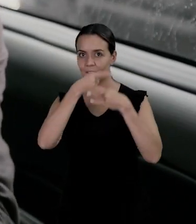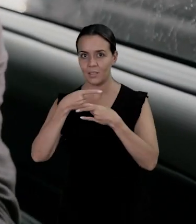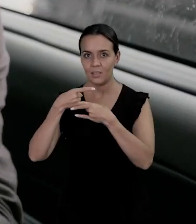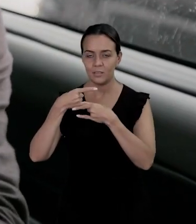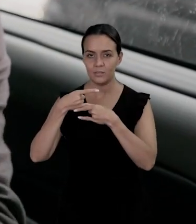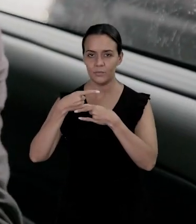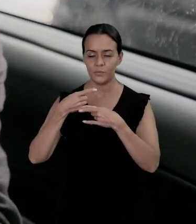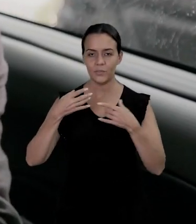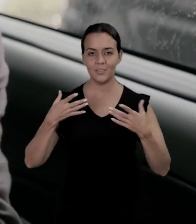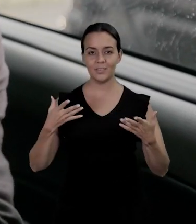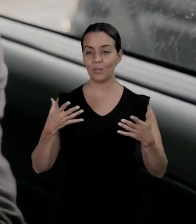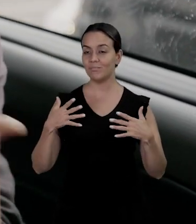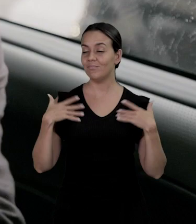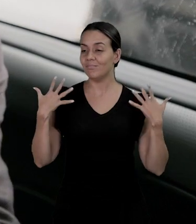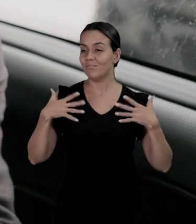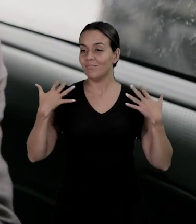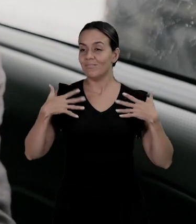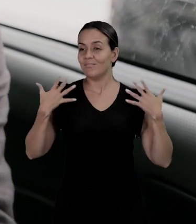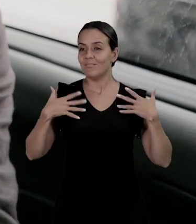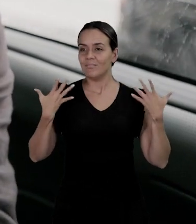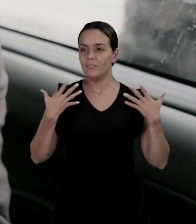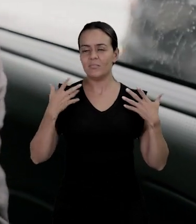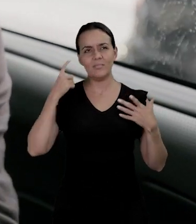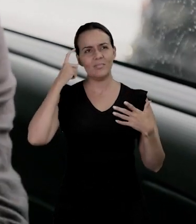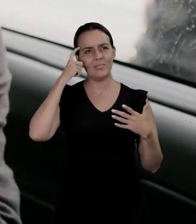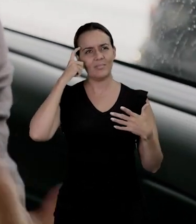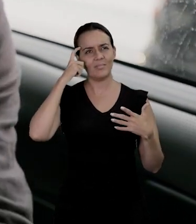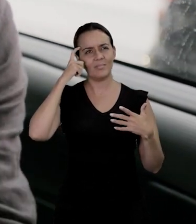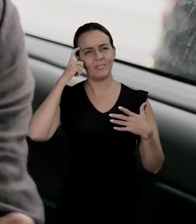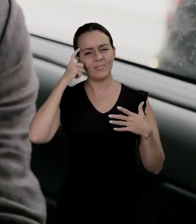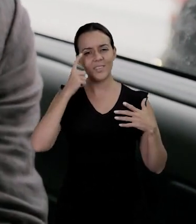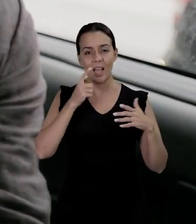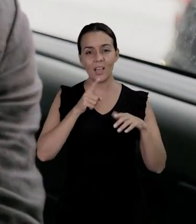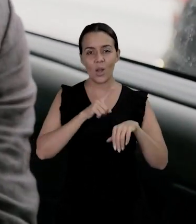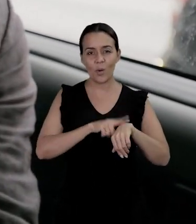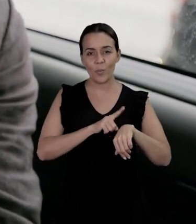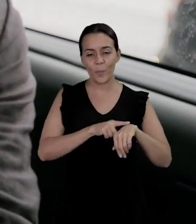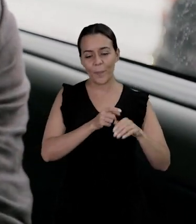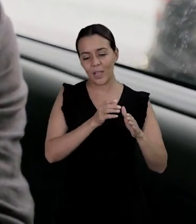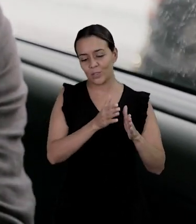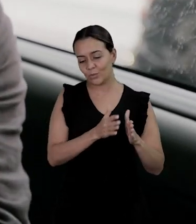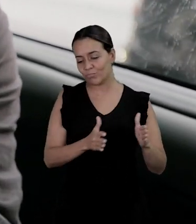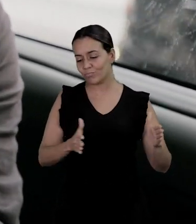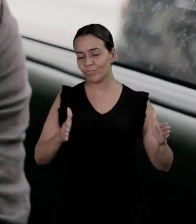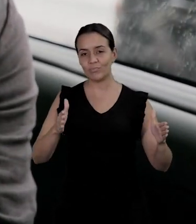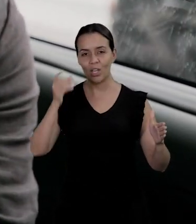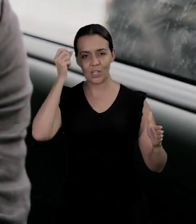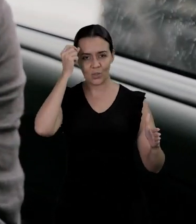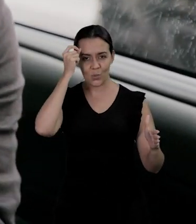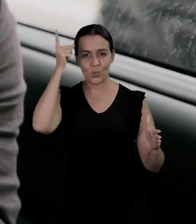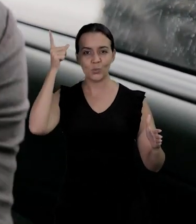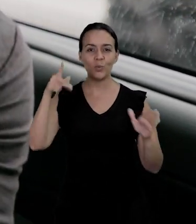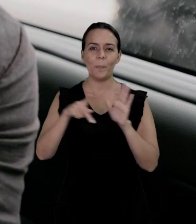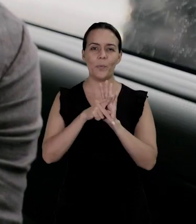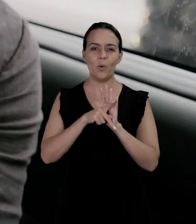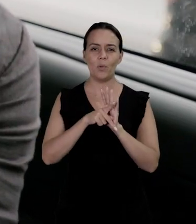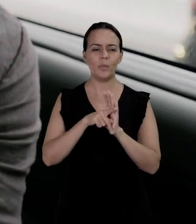ou passando por esse momento, como... Como processadores deste momento cultural. Eu queria saber se você sentiu isso, se você identifica alguma...